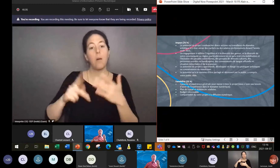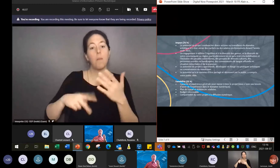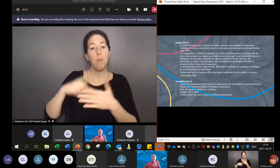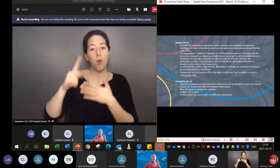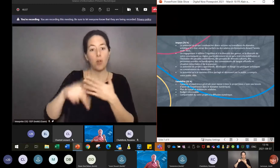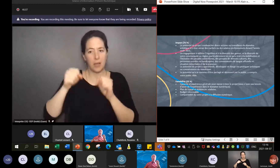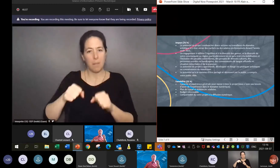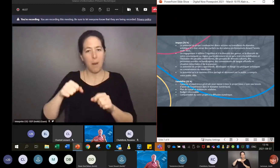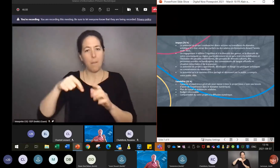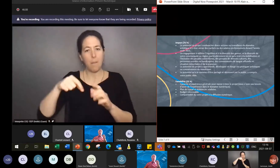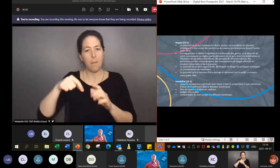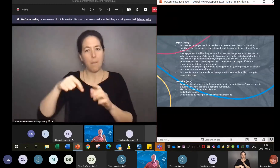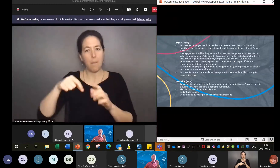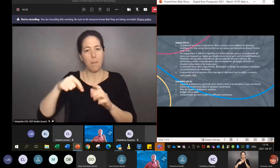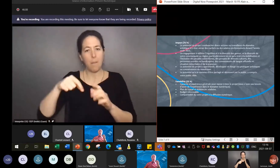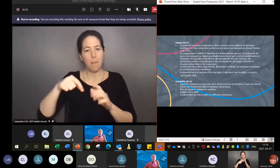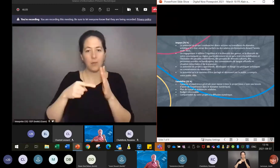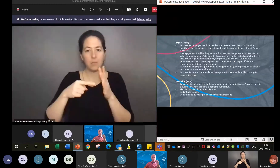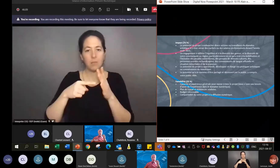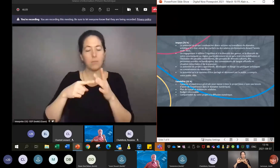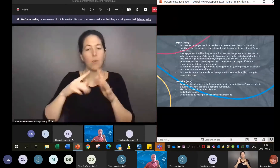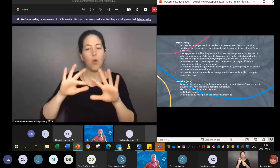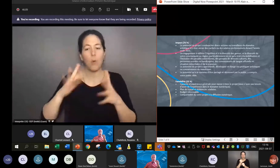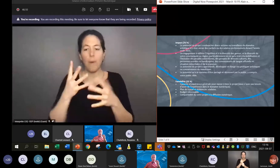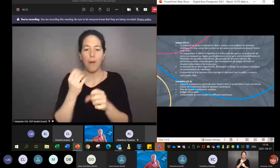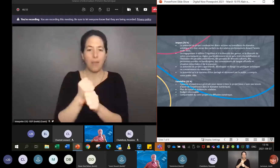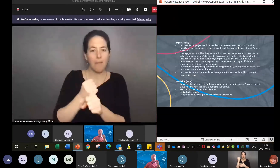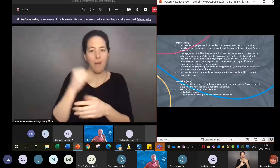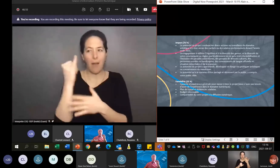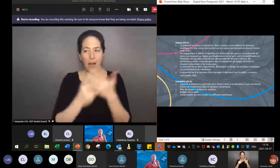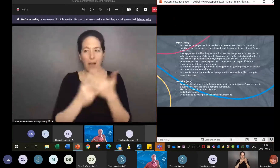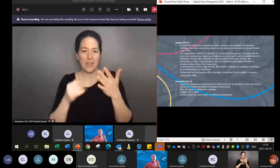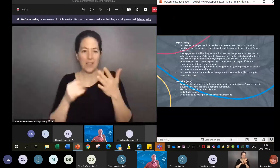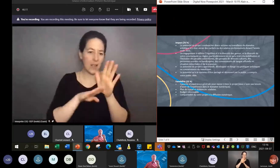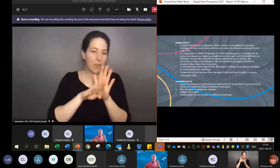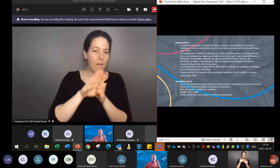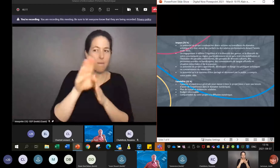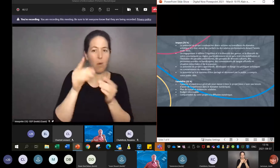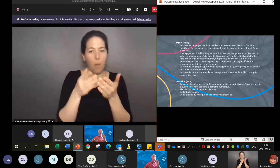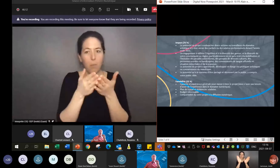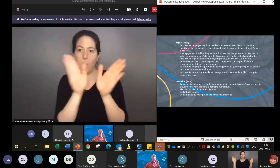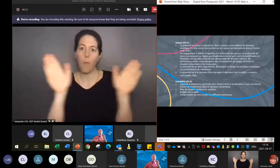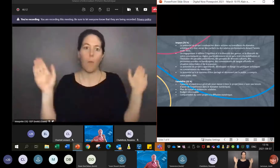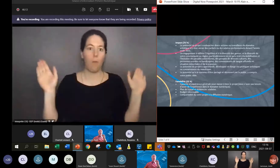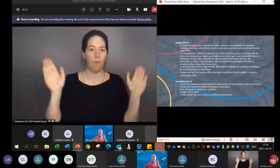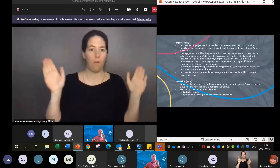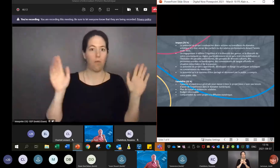vos pratiques artistiques ou vos connaissances du numérique, puis